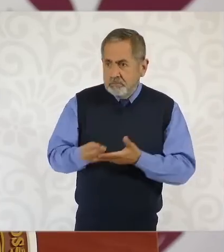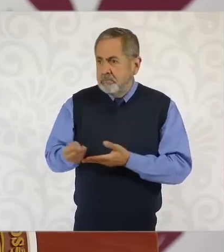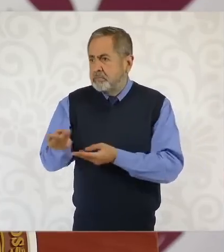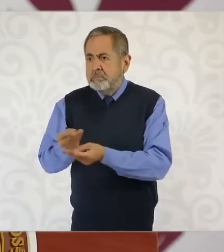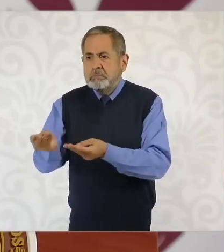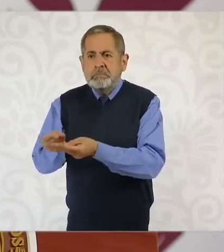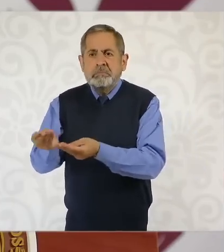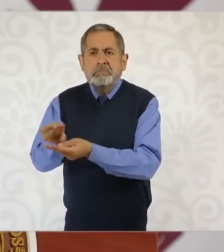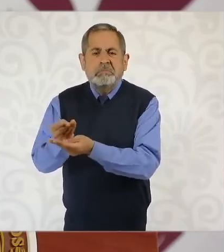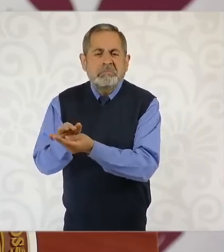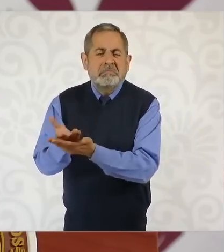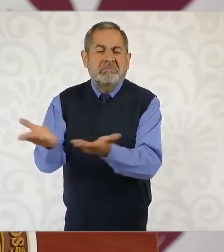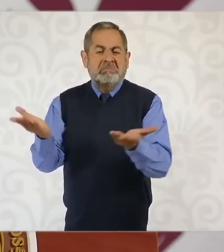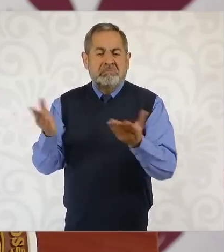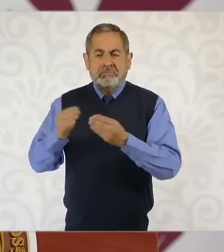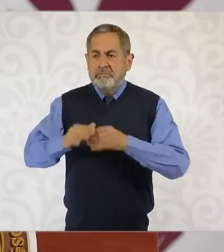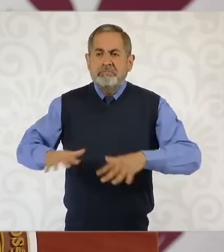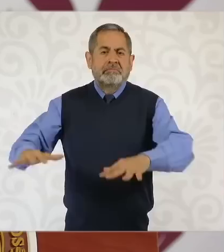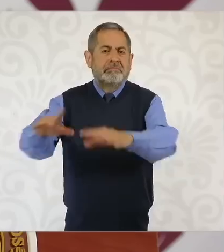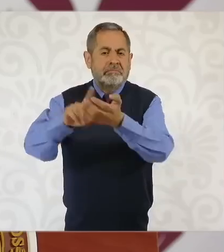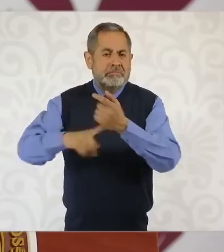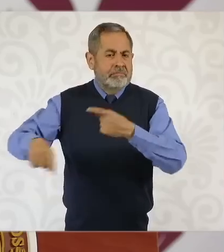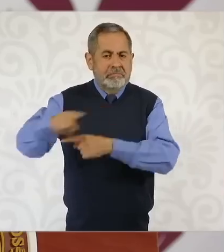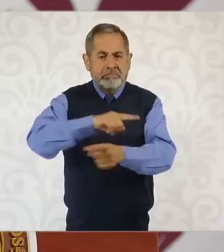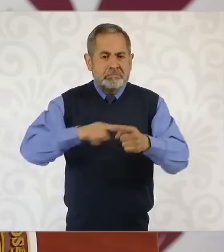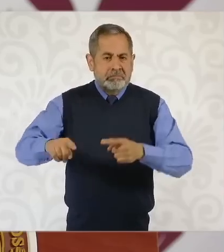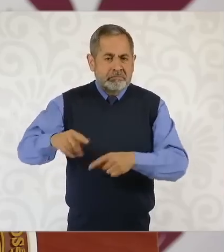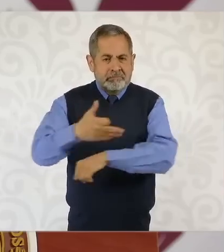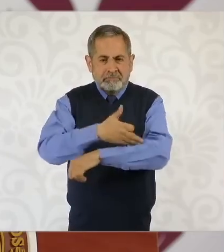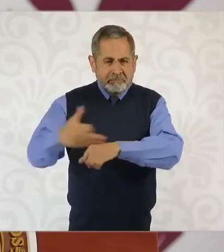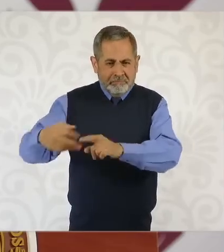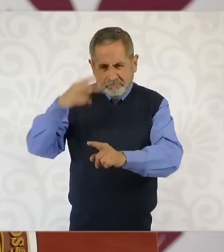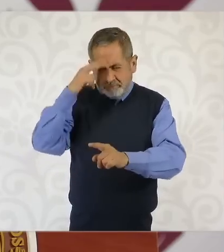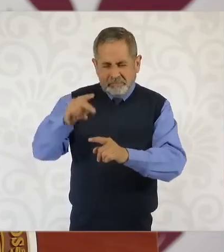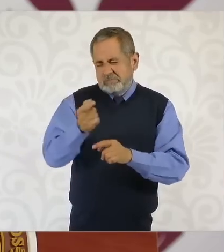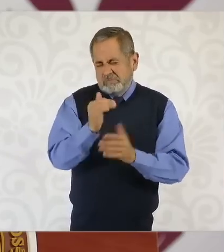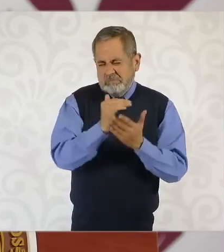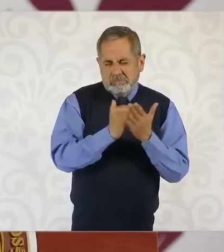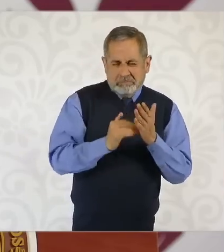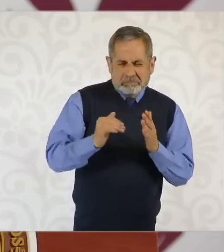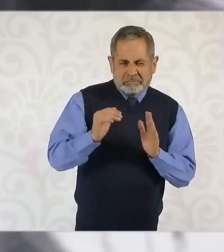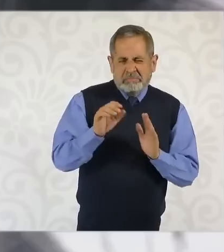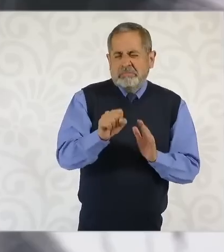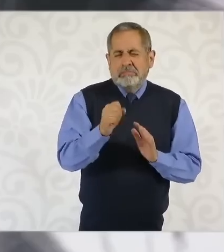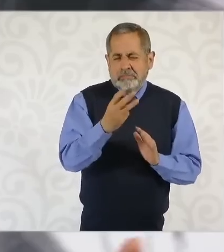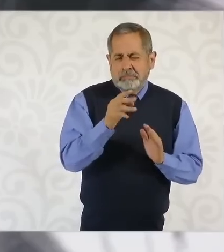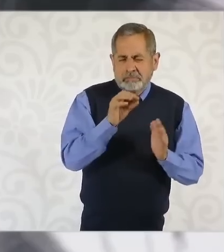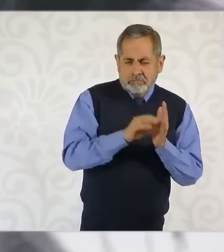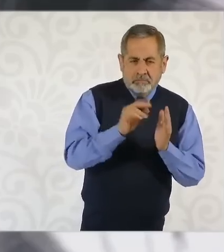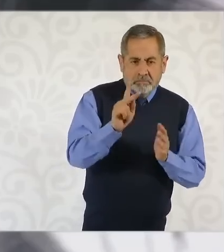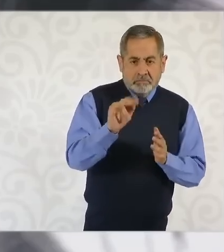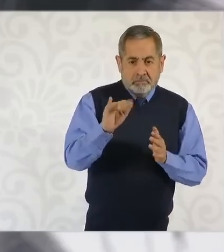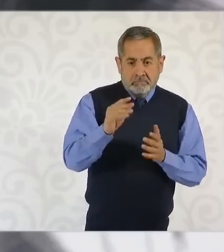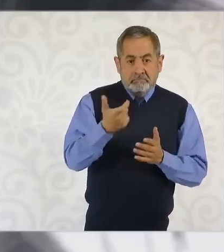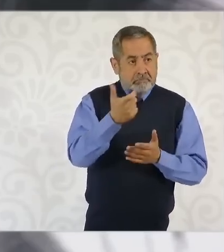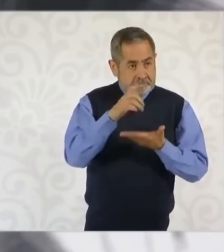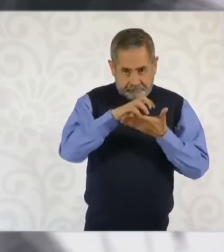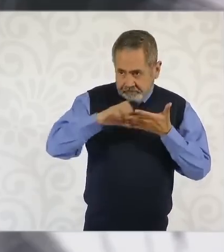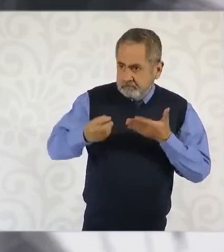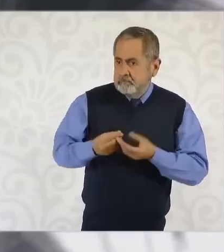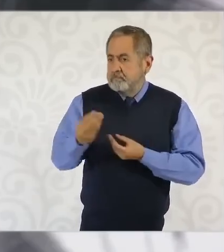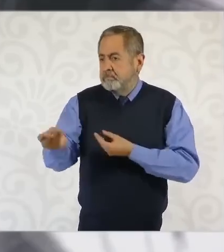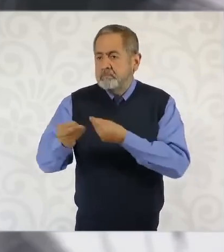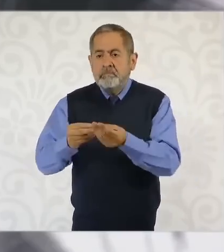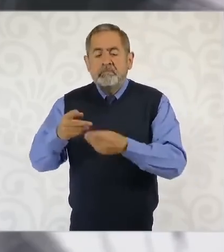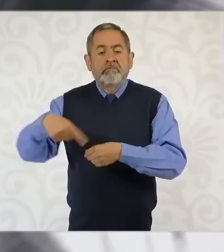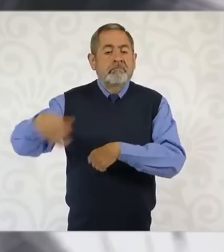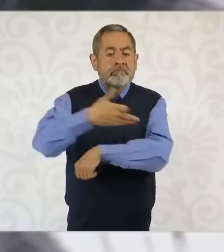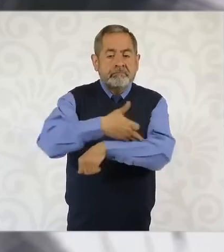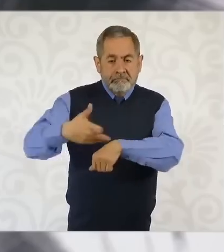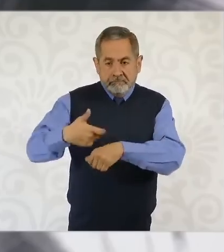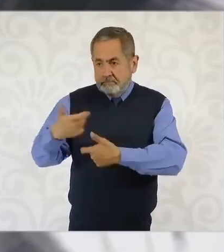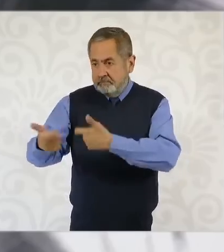mexicanas desde abajo poquito menos que llegan a las familias Y eso qué hace pues promueve el